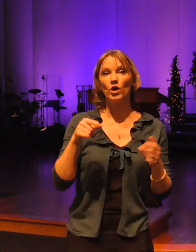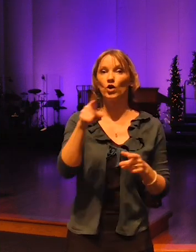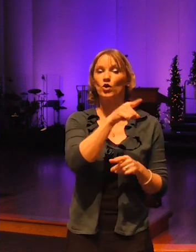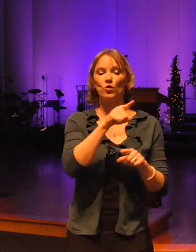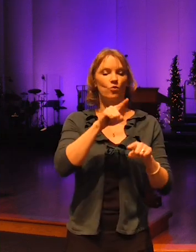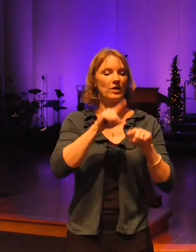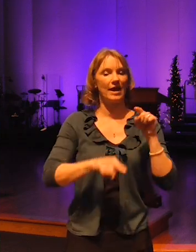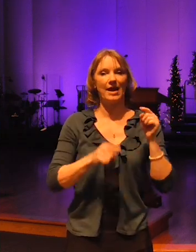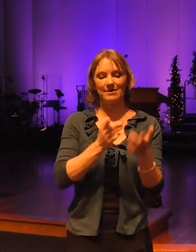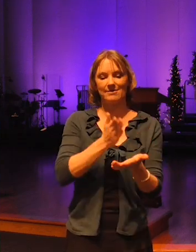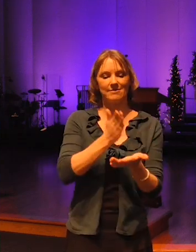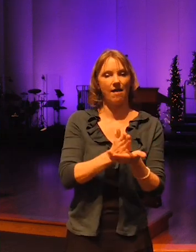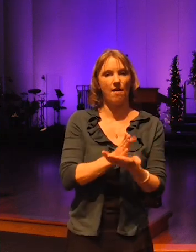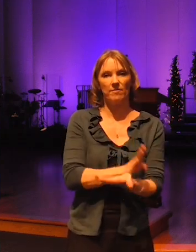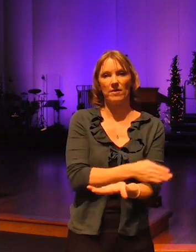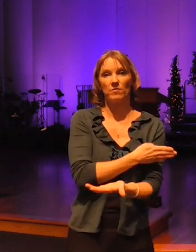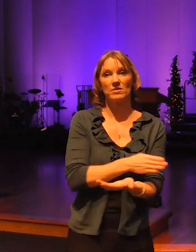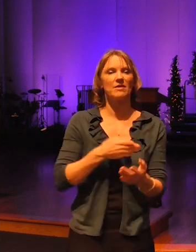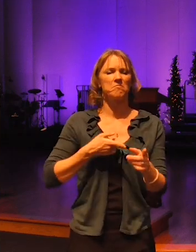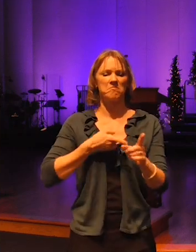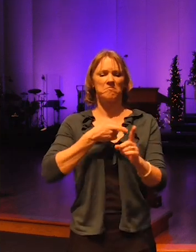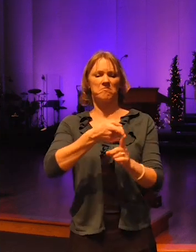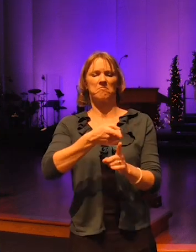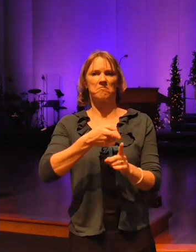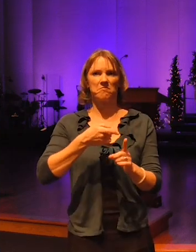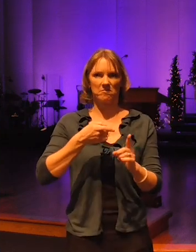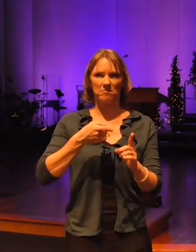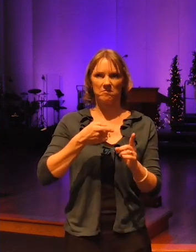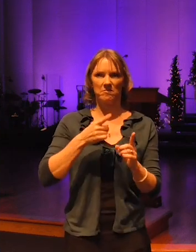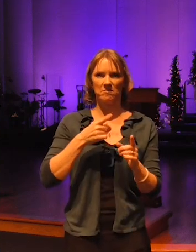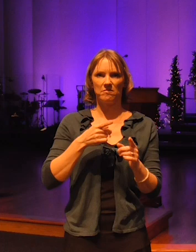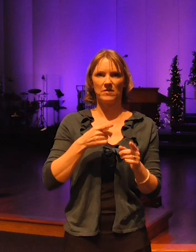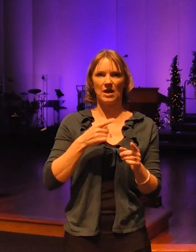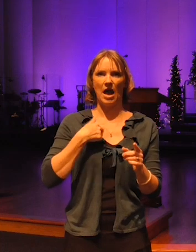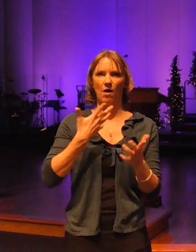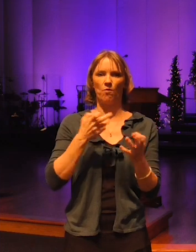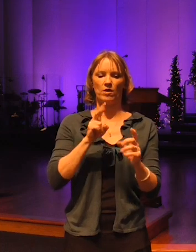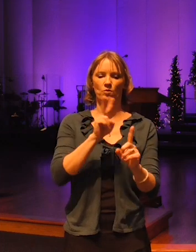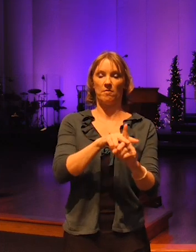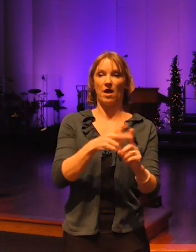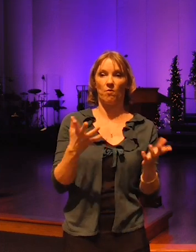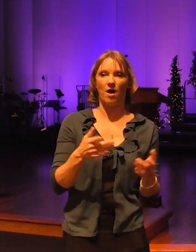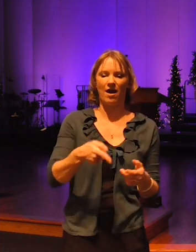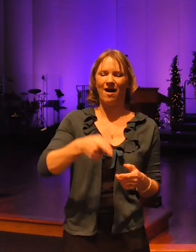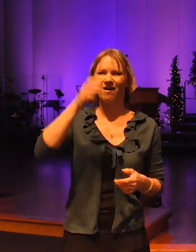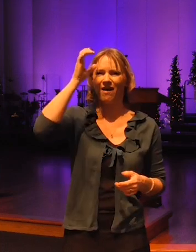lo principal a lo que quería aplicarlo es a este concepto. de la iglesia cada 3 meses casi como